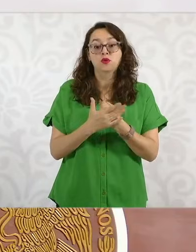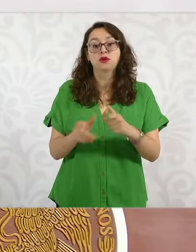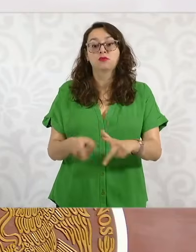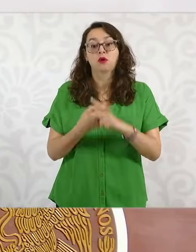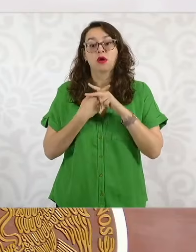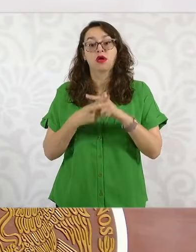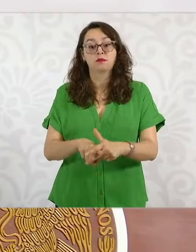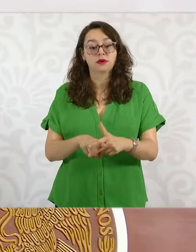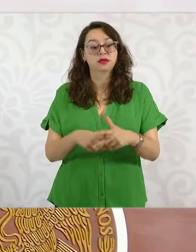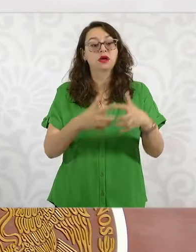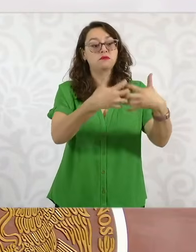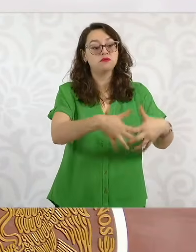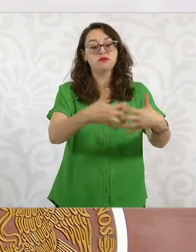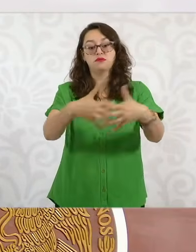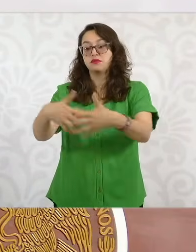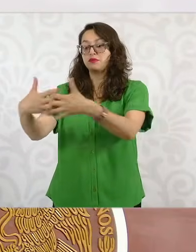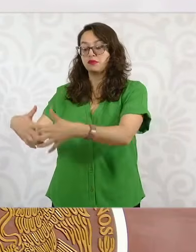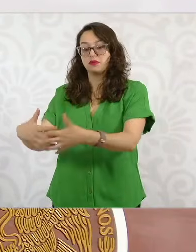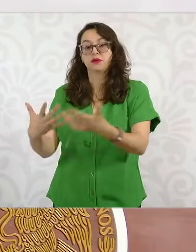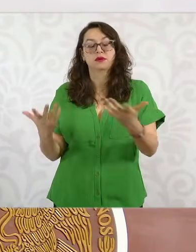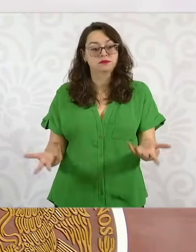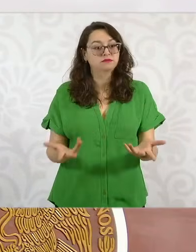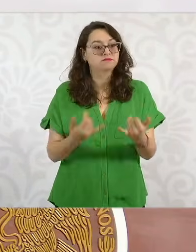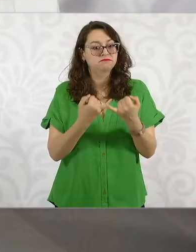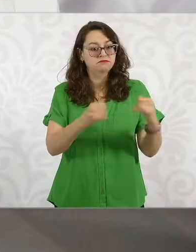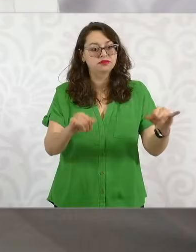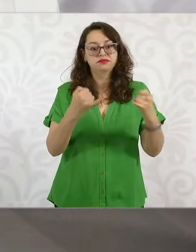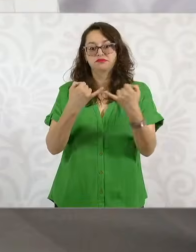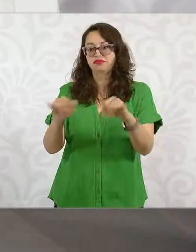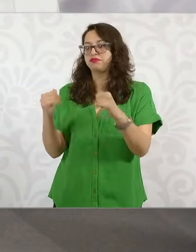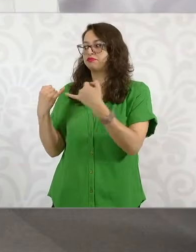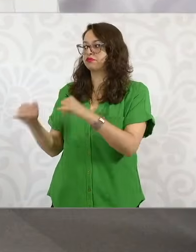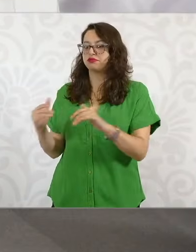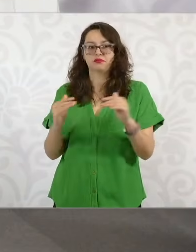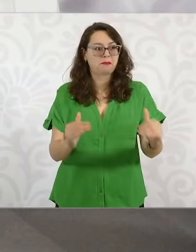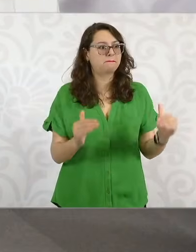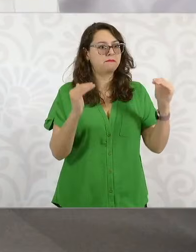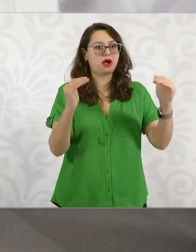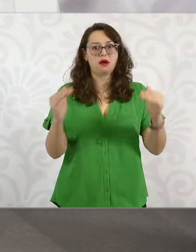estos proyectos, los cuales serán instalaciones de clase mundial y reflejo del compromiso de Kenner